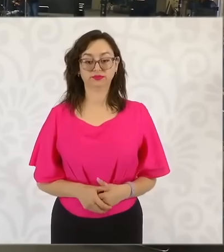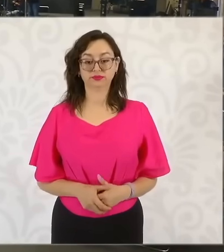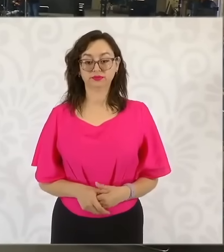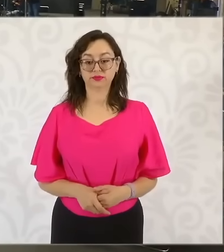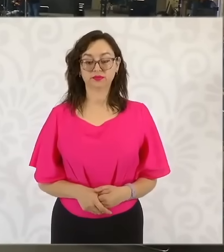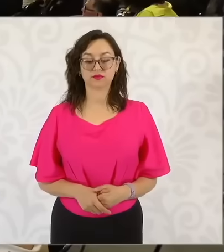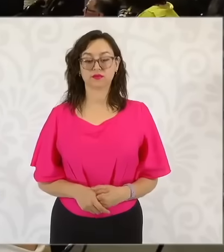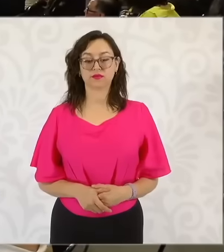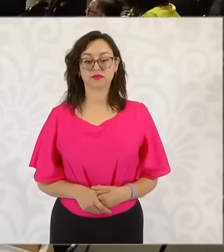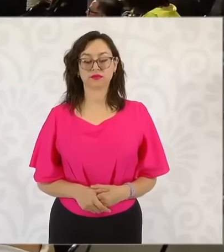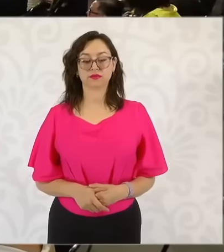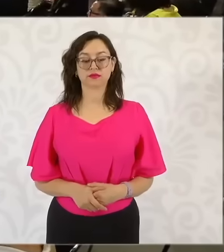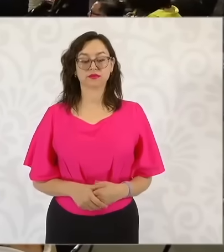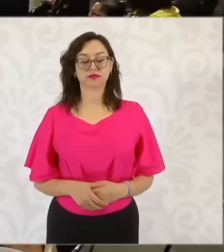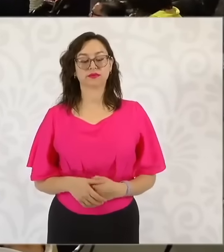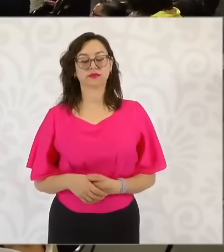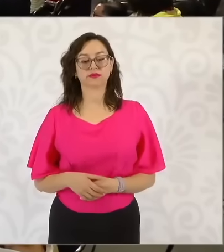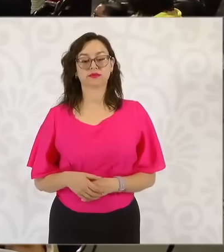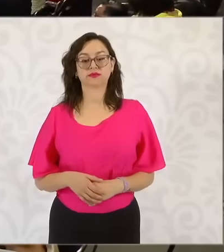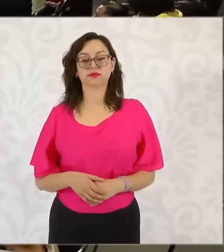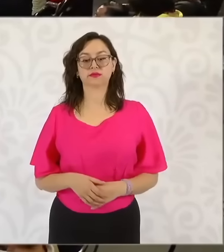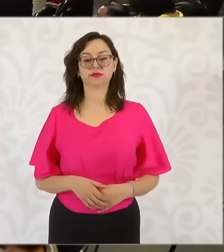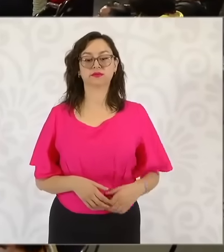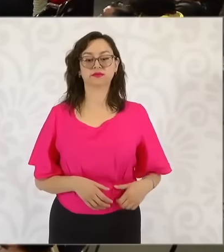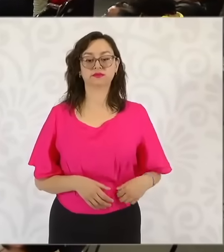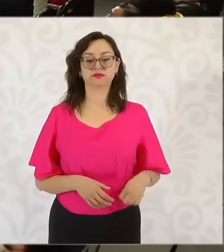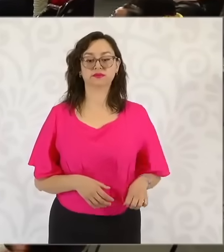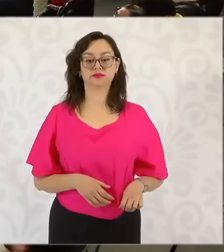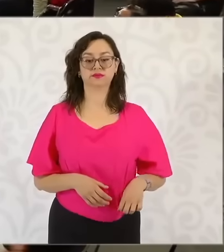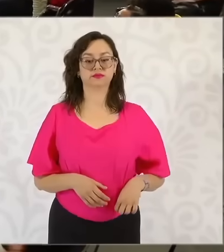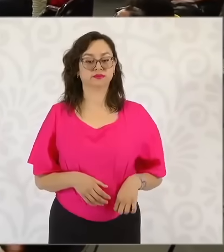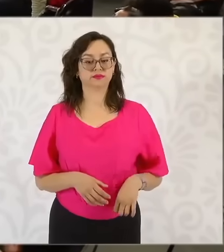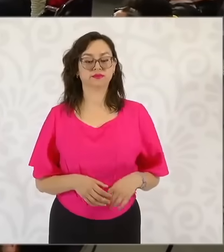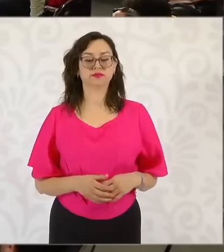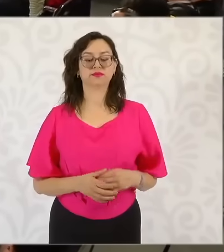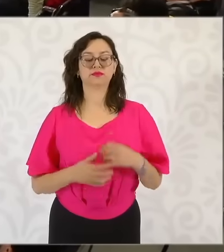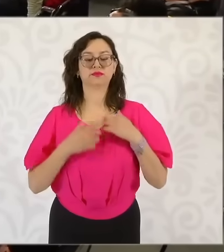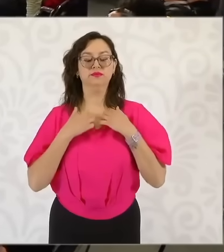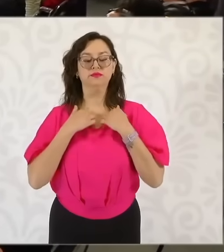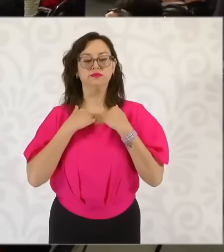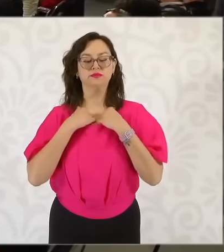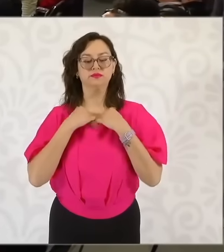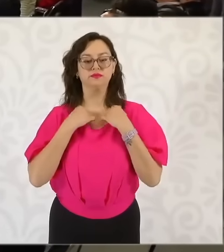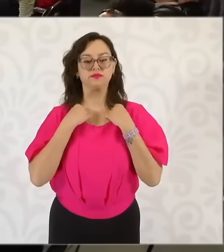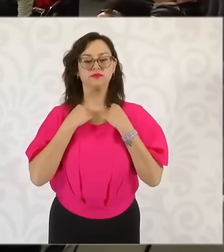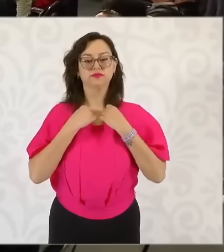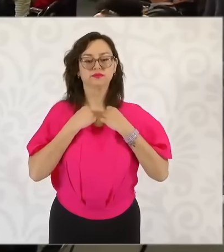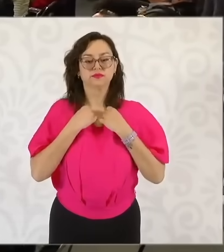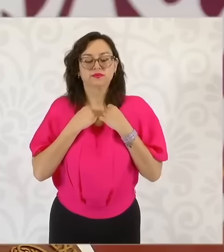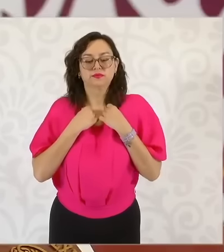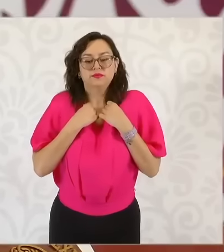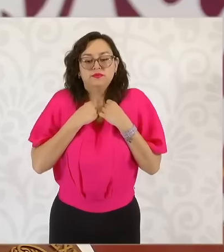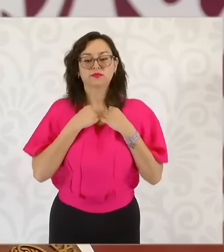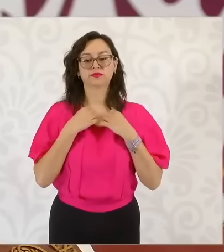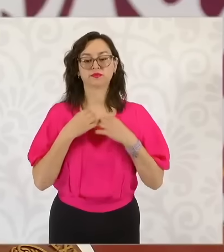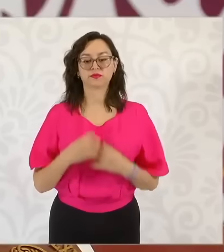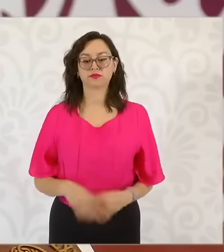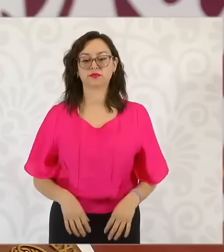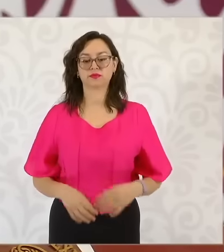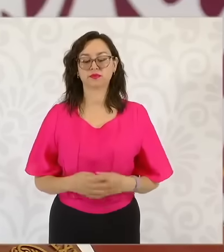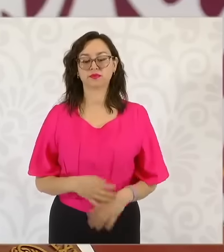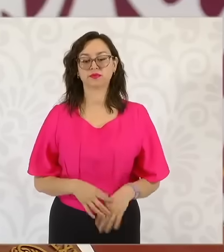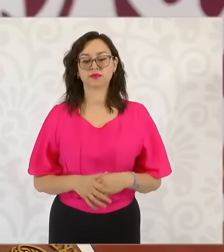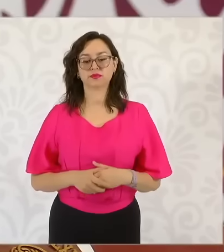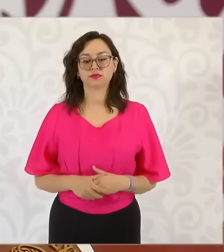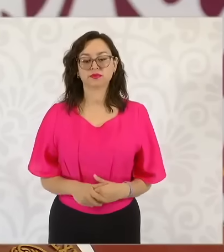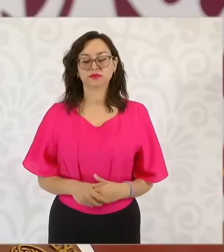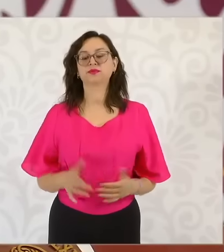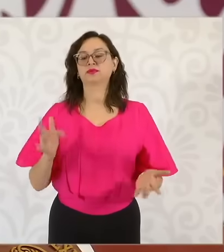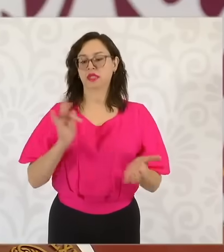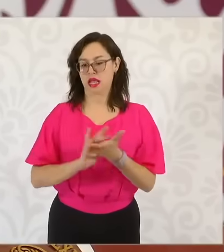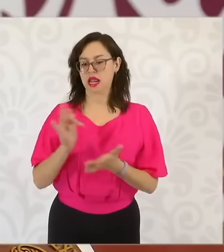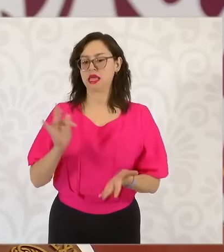gracias gracias por la pregunta es eh muy pertinente porque la Unidad de Inteligencia